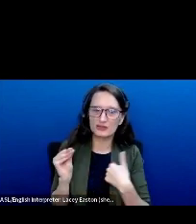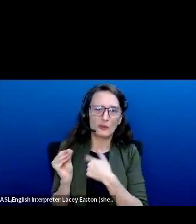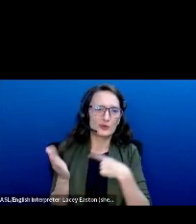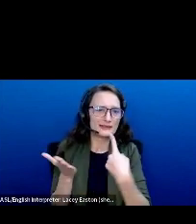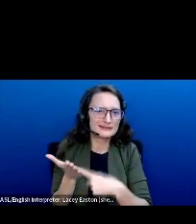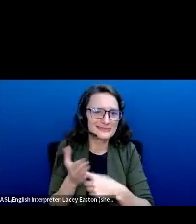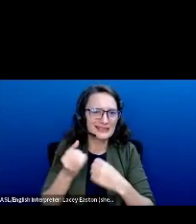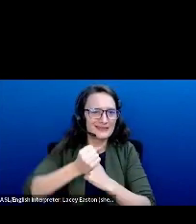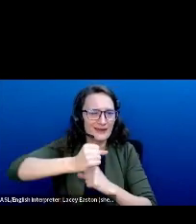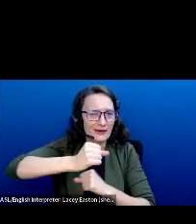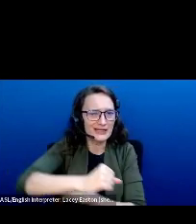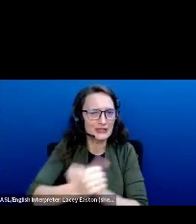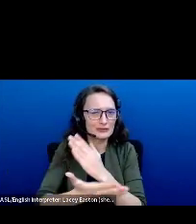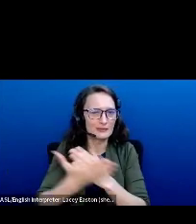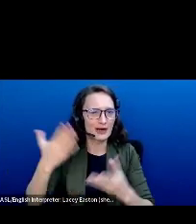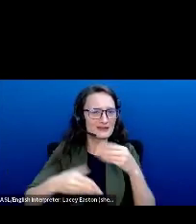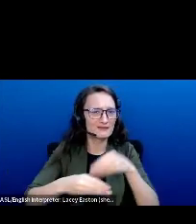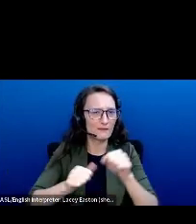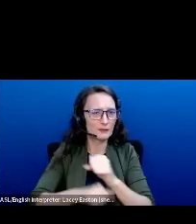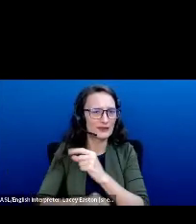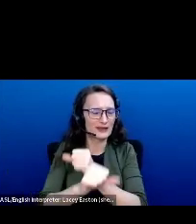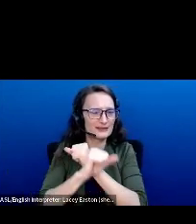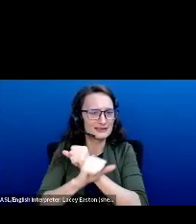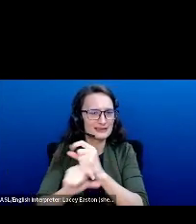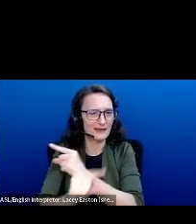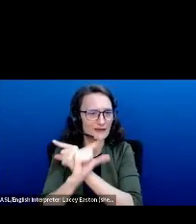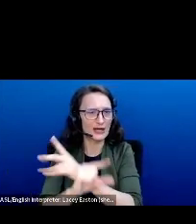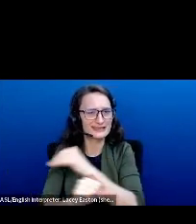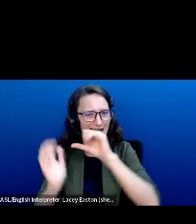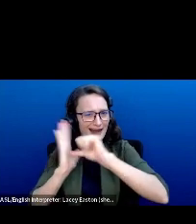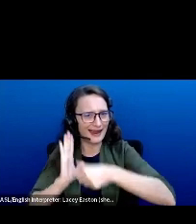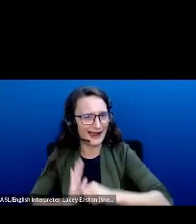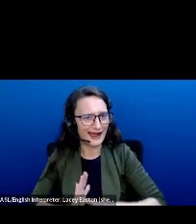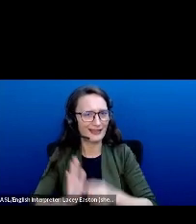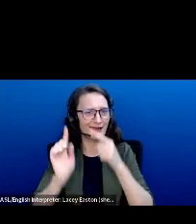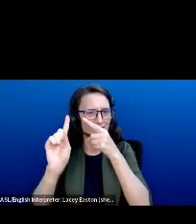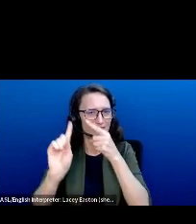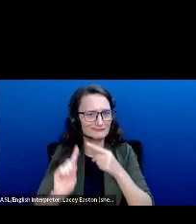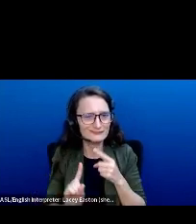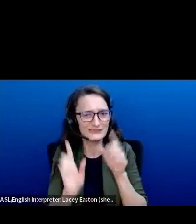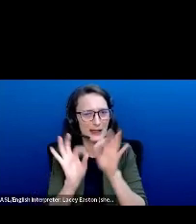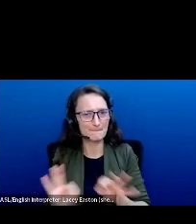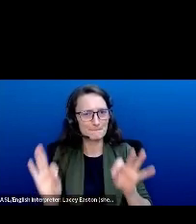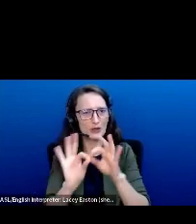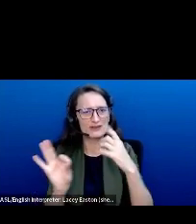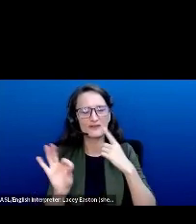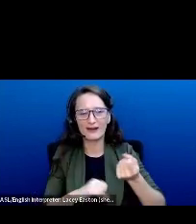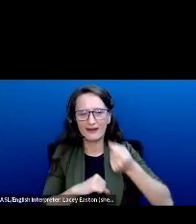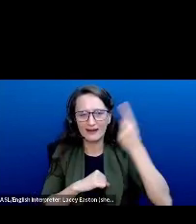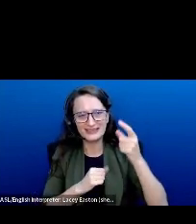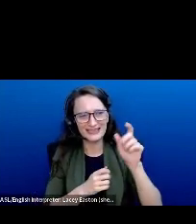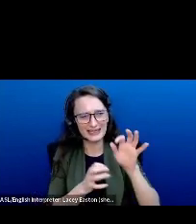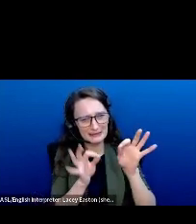garantías y destacamos la importancia de comprender las garantías procesales clave como